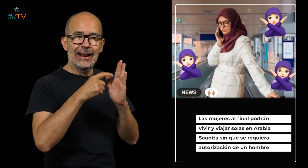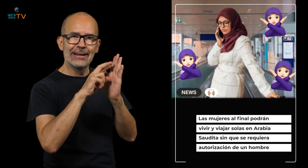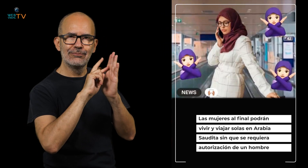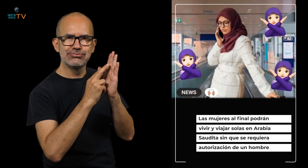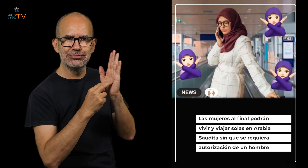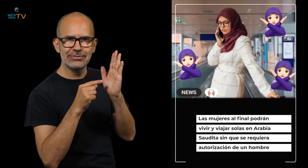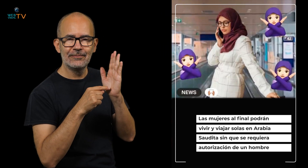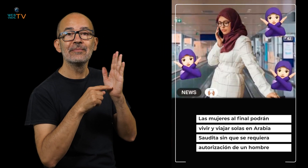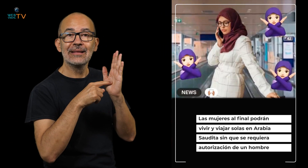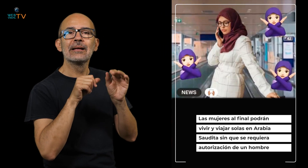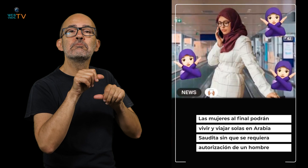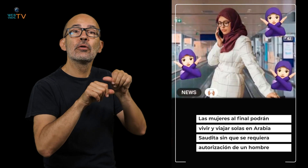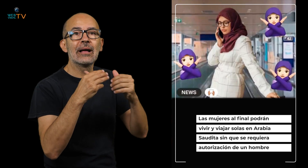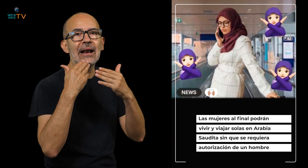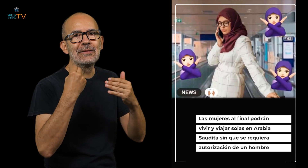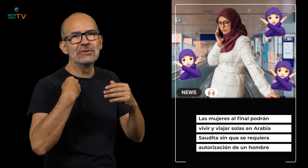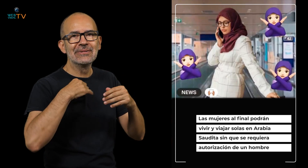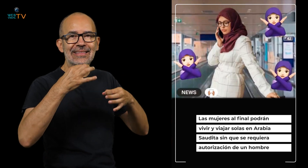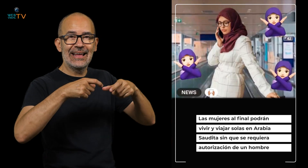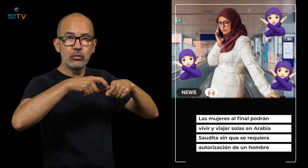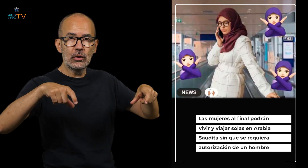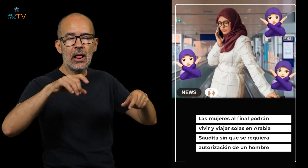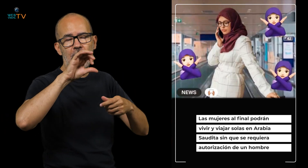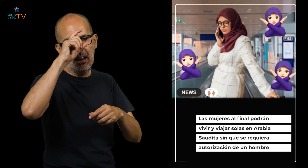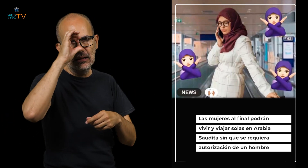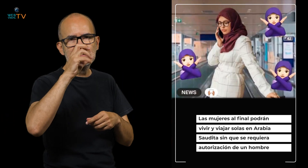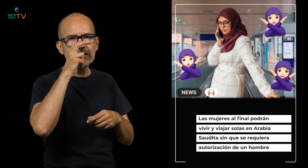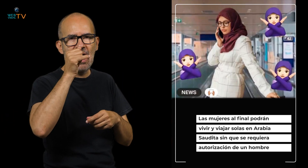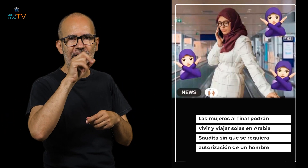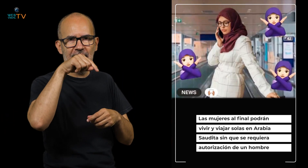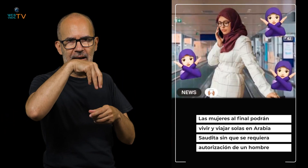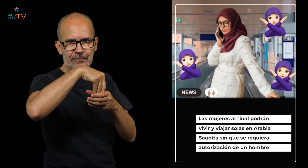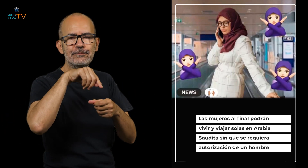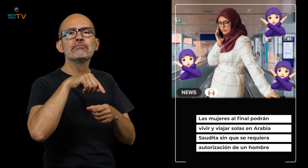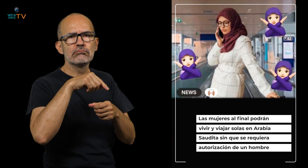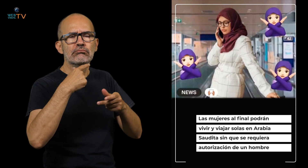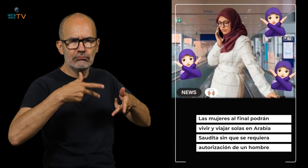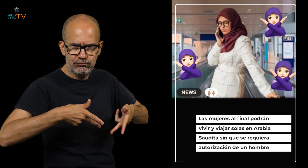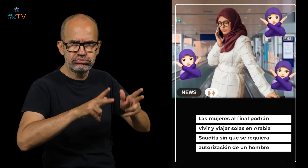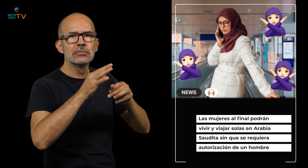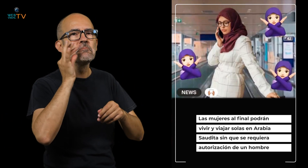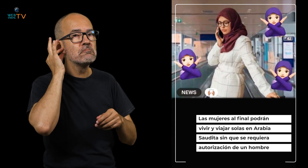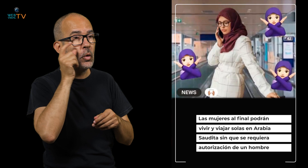La enmienda a la "Ley de Procedimiento ante los Tribunales de la Sharia" permitirá